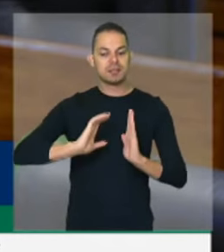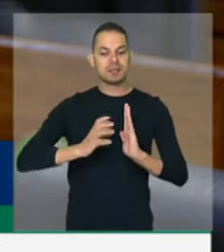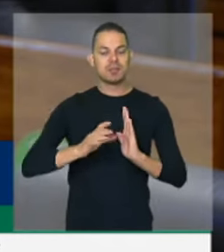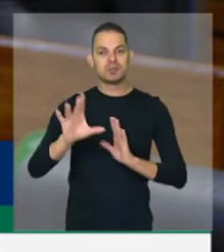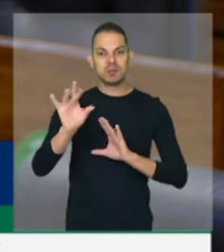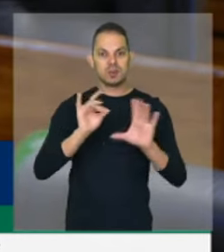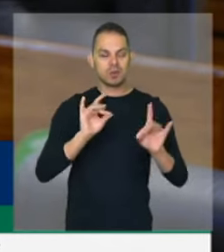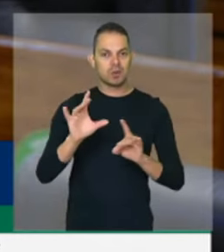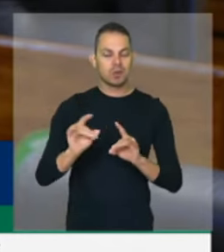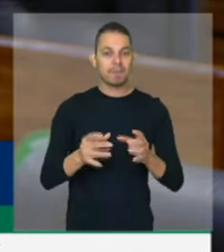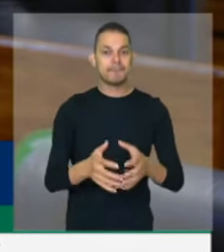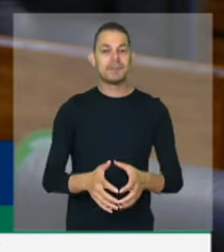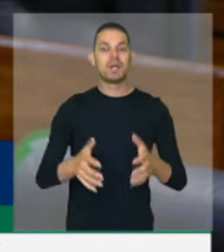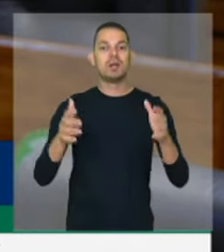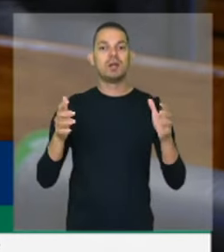VICE PREFEITOS... COM MAIS DE 800 VICE PREFEITOS ELEITOS....